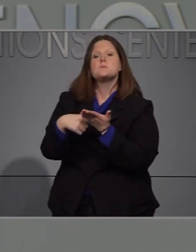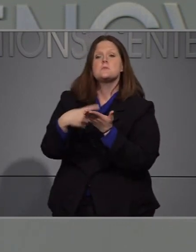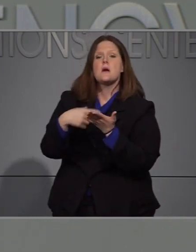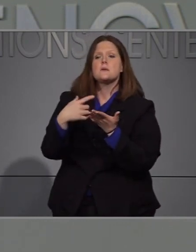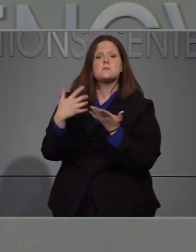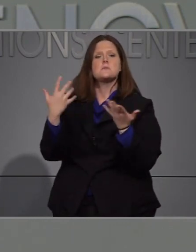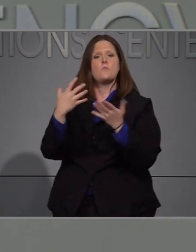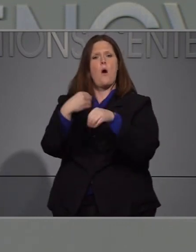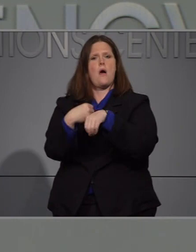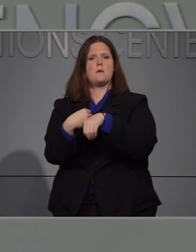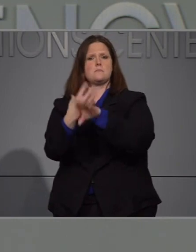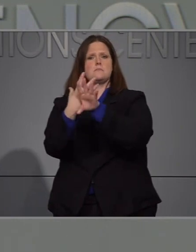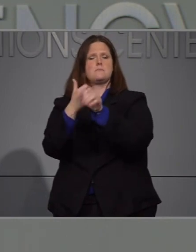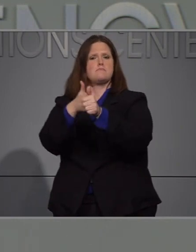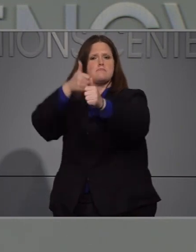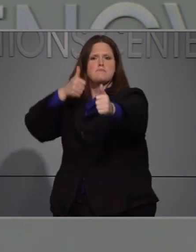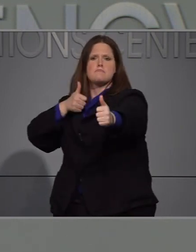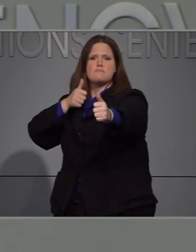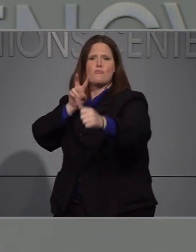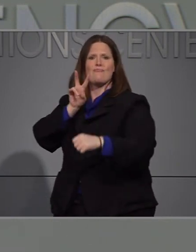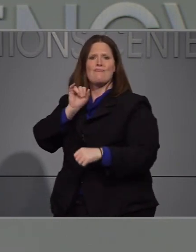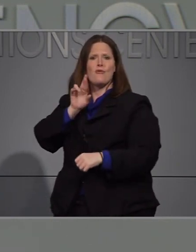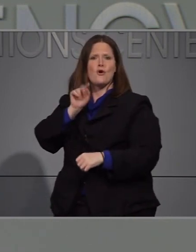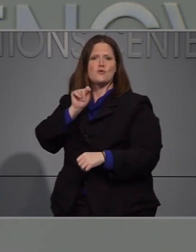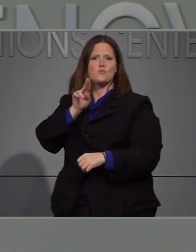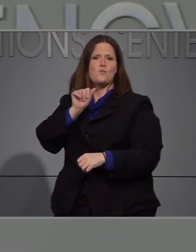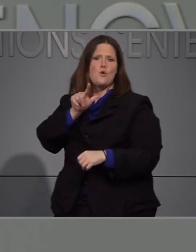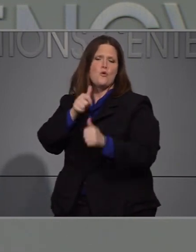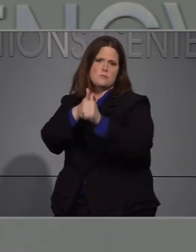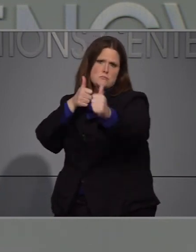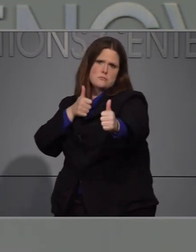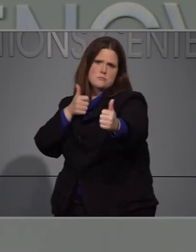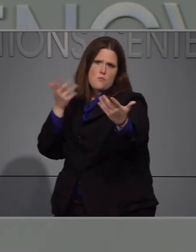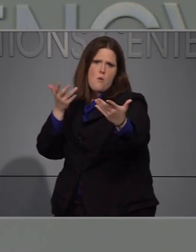Y también por otro lado, hemos hablado acerca de cómo sería una opción de regresar a